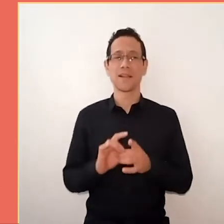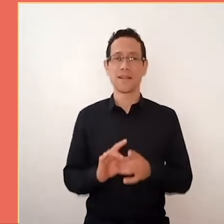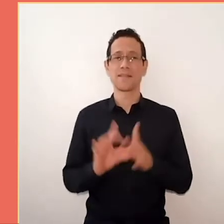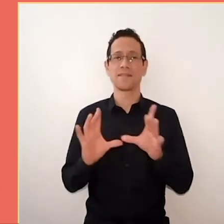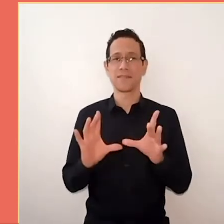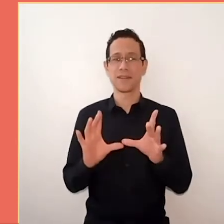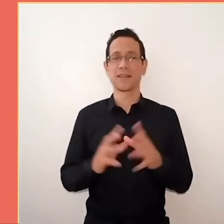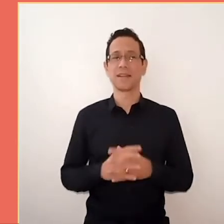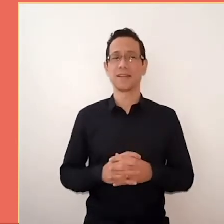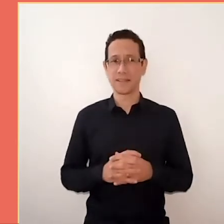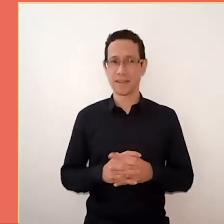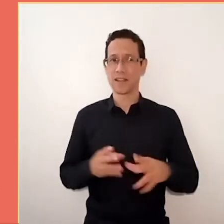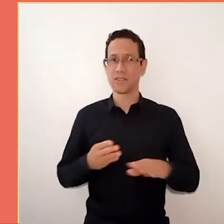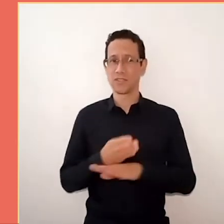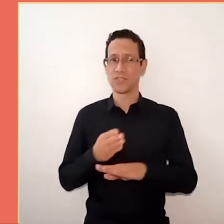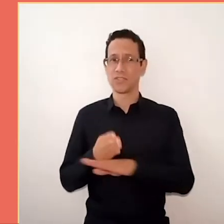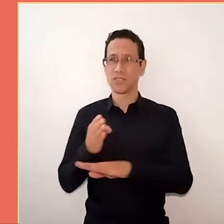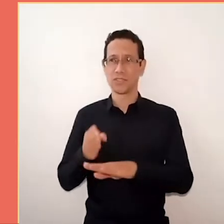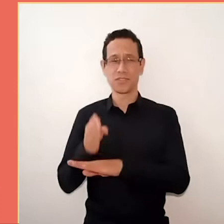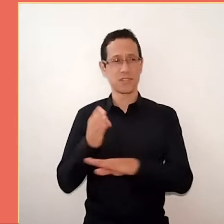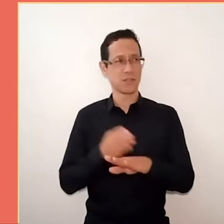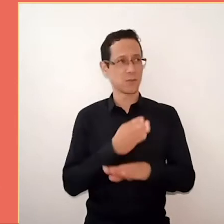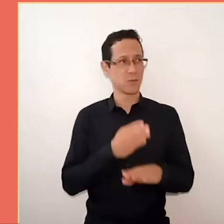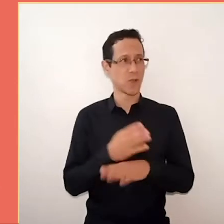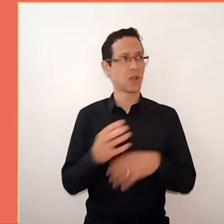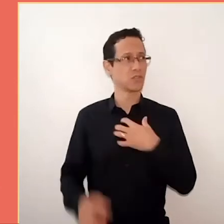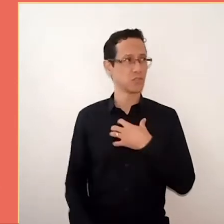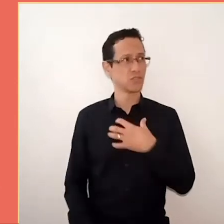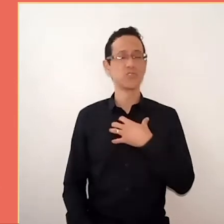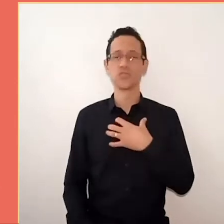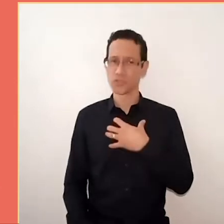cada um atua do jeito que mais